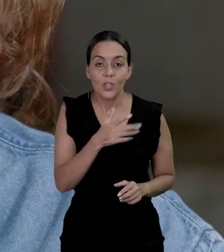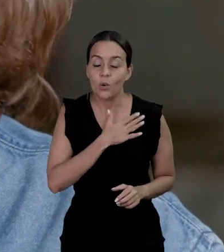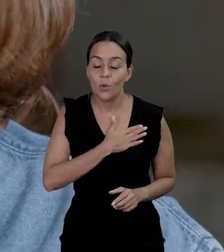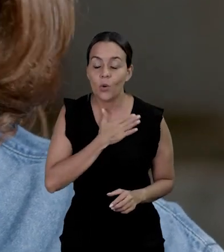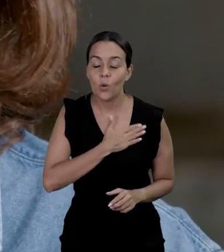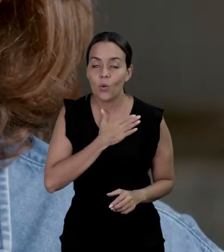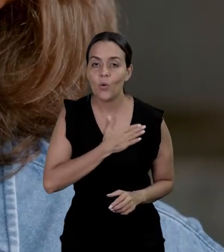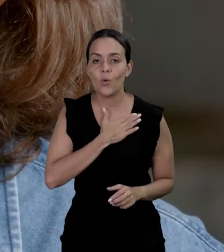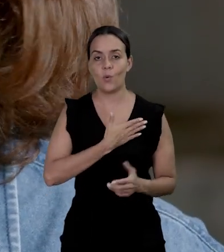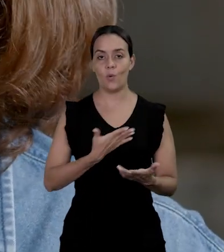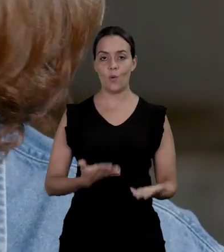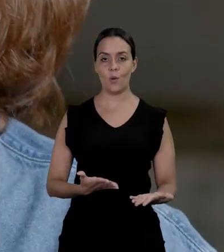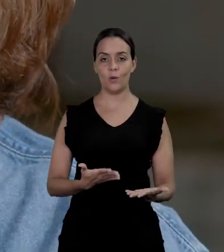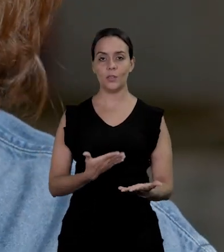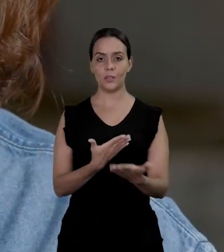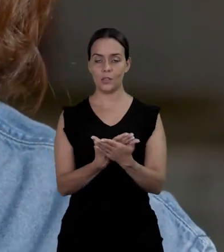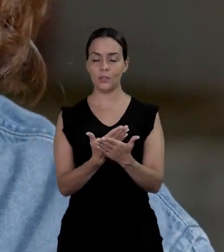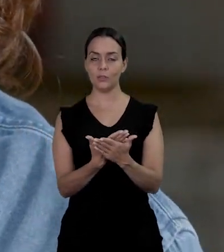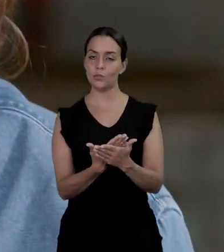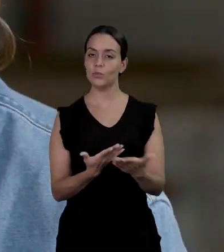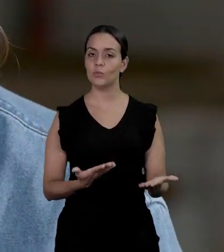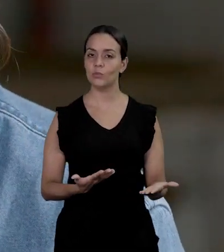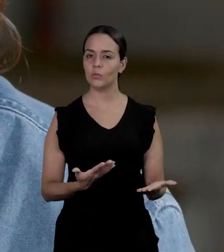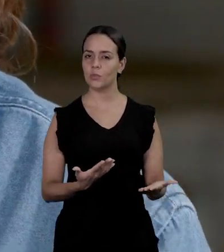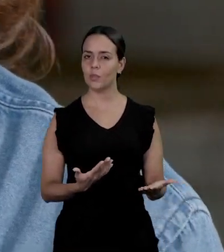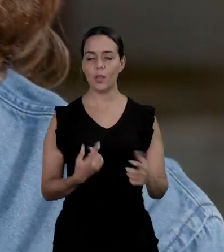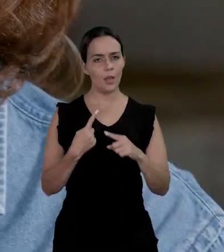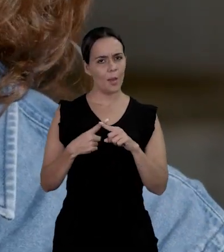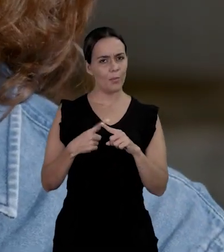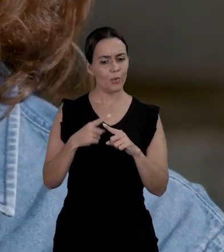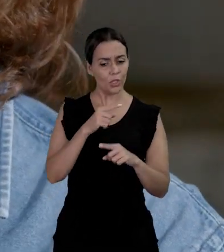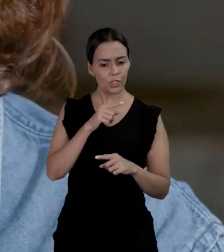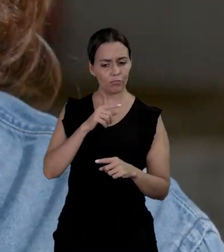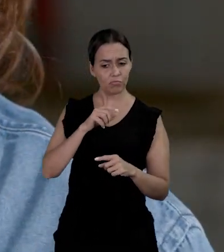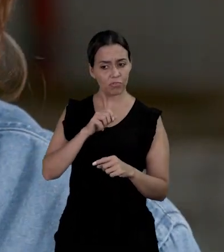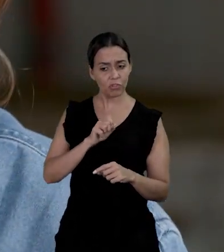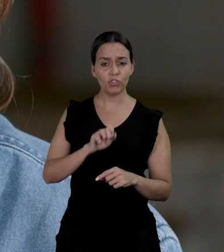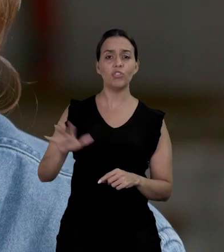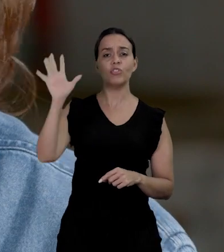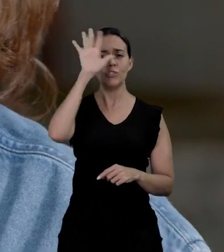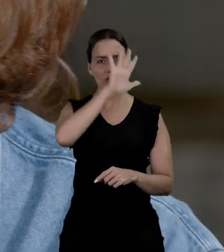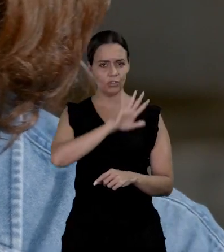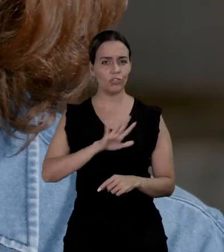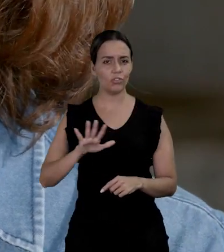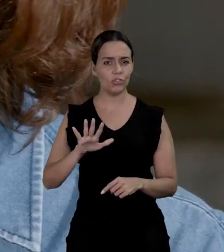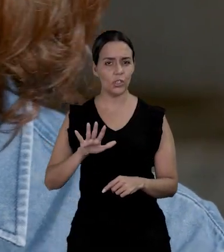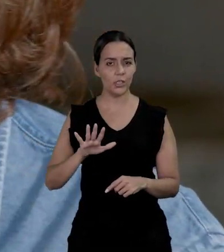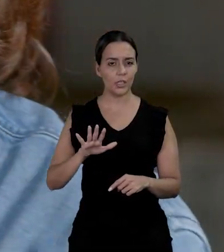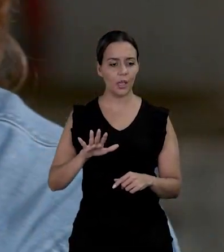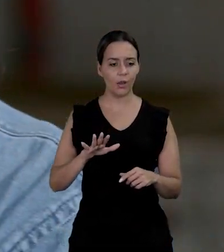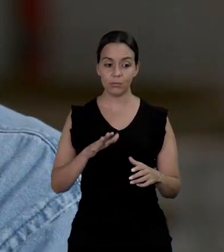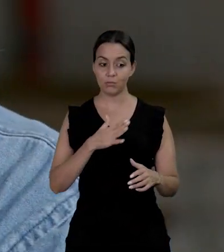escolher alguma coisa que você goste de estudar. Porque, no geral, a gente se dá melhor